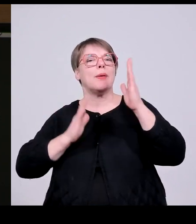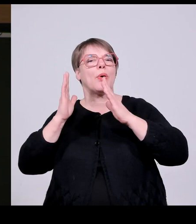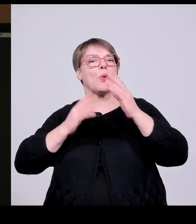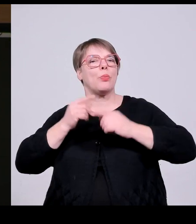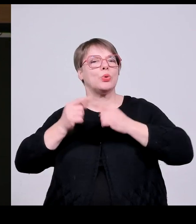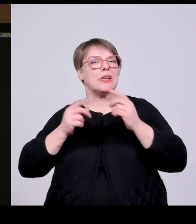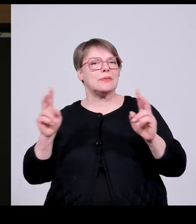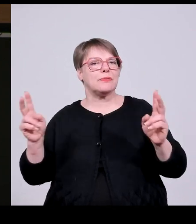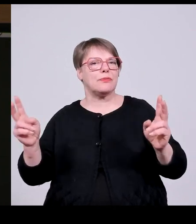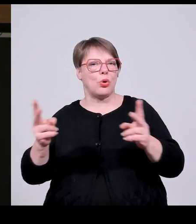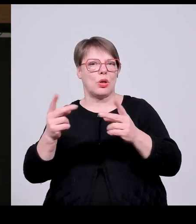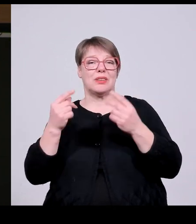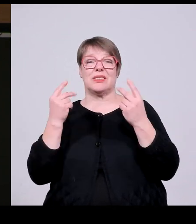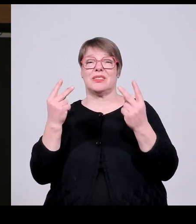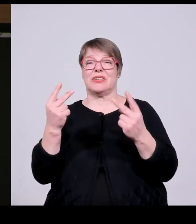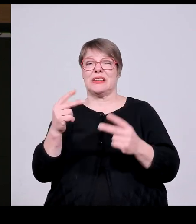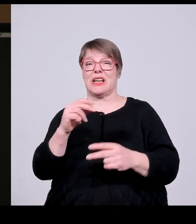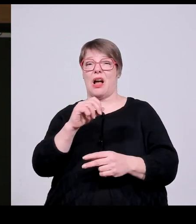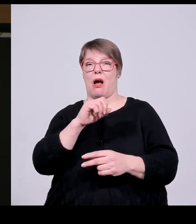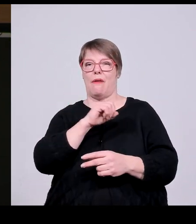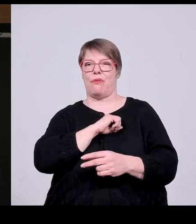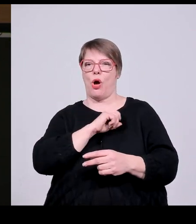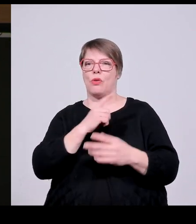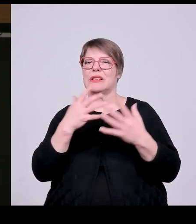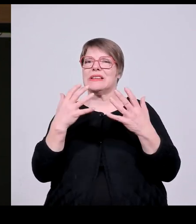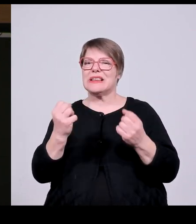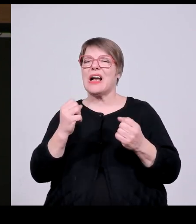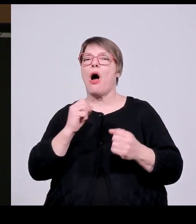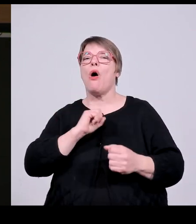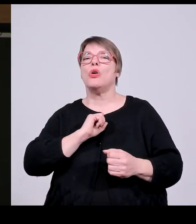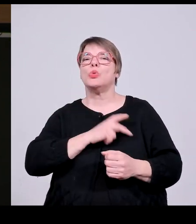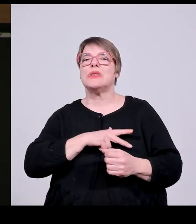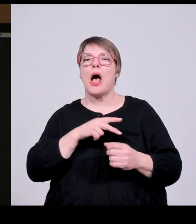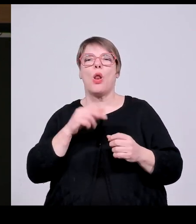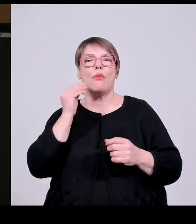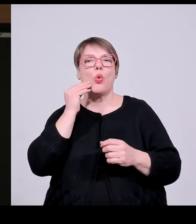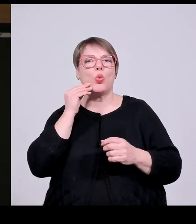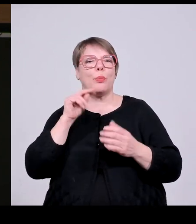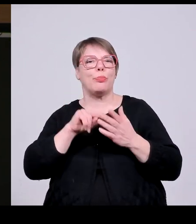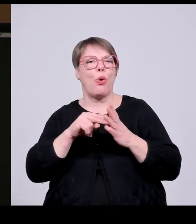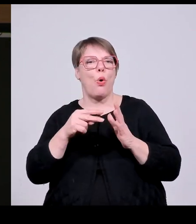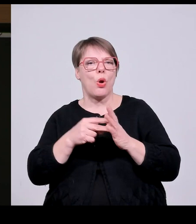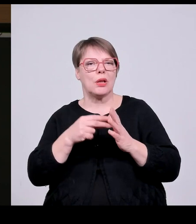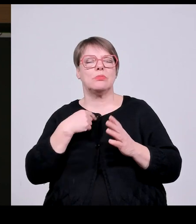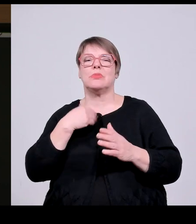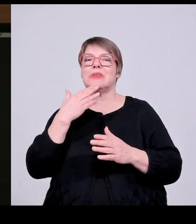noch mal einen Punkt zum Ausdruck bringen, das ich auch in meiner letzten Rede noch einmal zum Ausdruck gebracht habe,